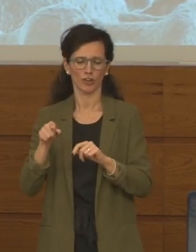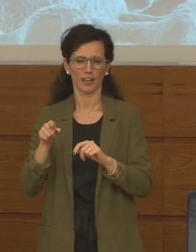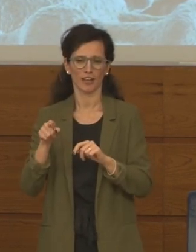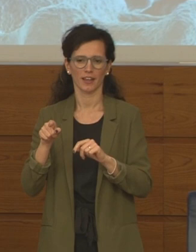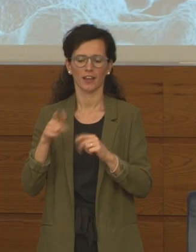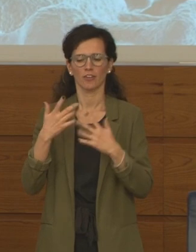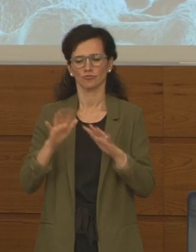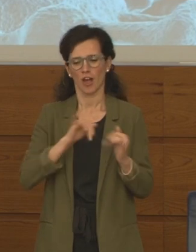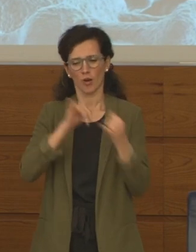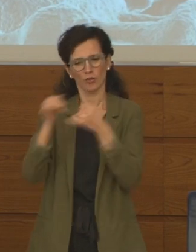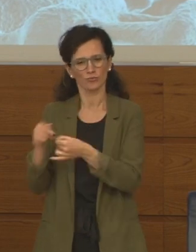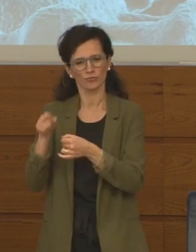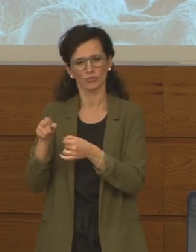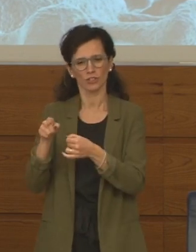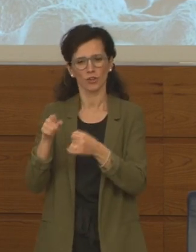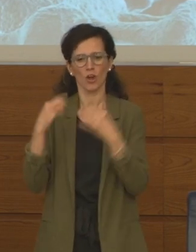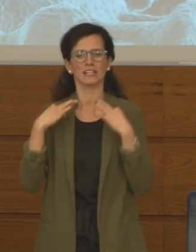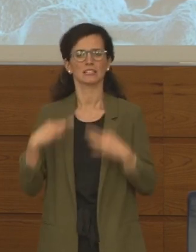già da qualche giorno dell'Istituto Spallanzani.